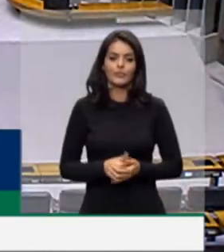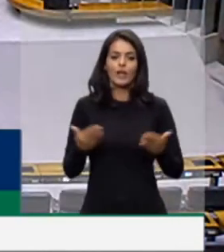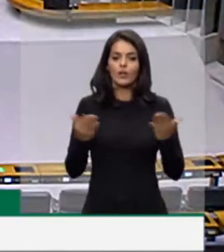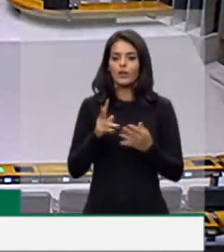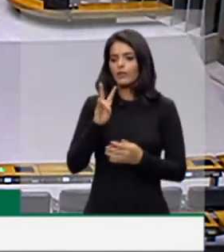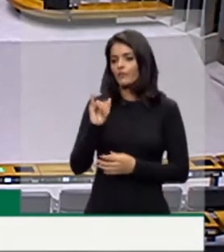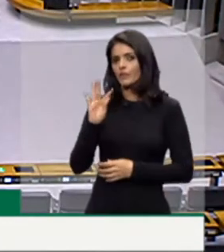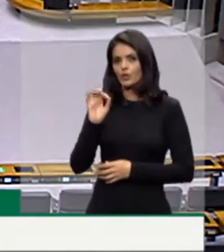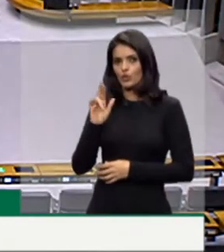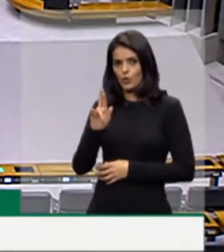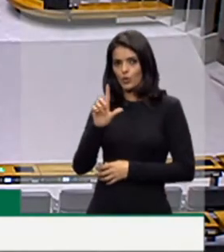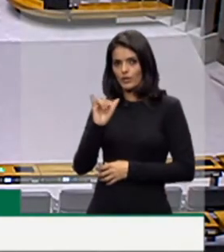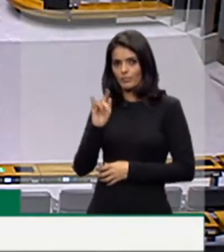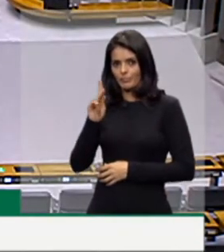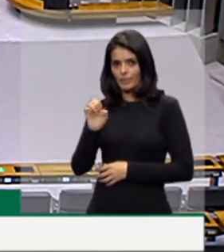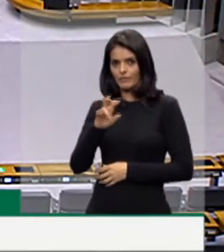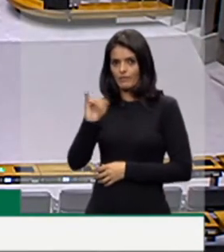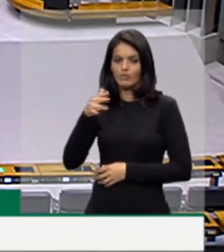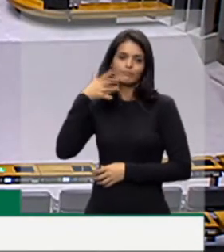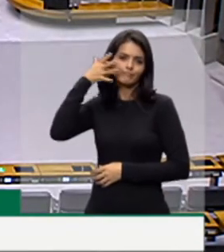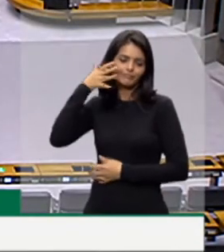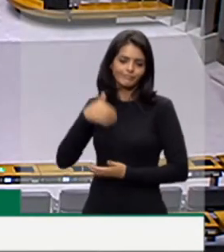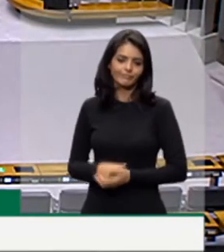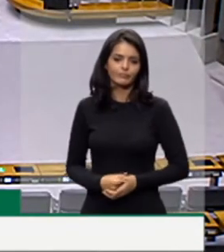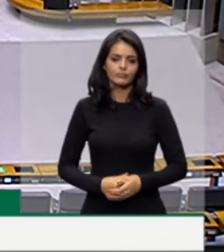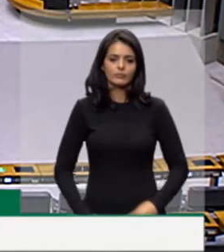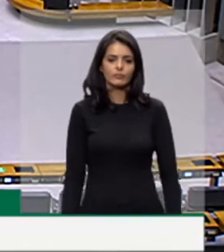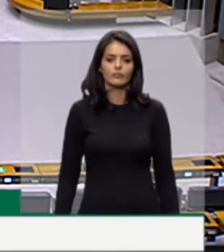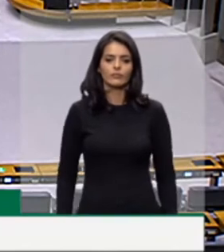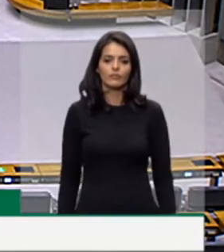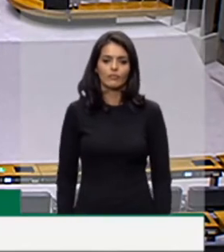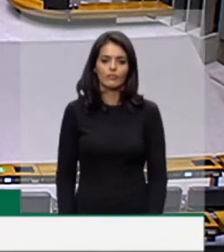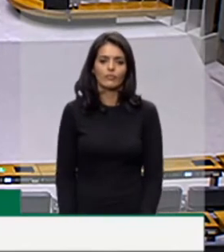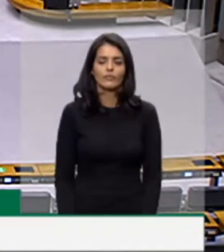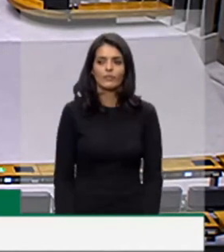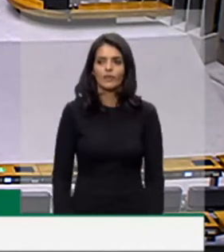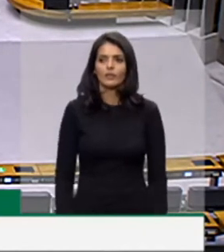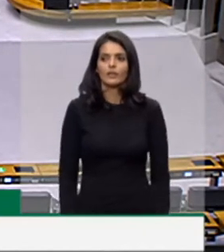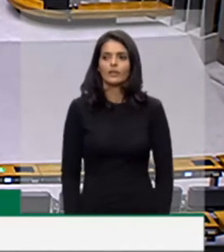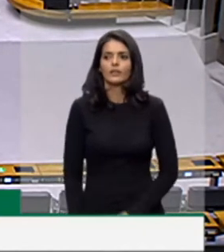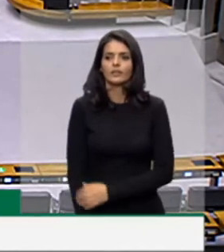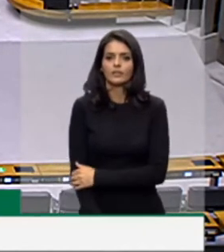FEDERAL , MAS ESTABELECE O PRAZO PARA JUNHO DE ATÉ 2021, VAMOS OUVIR O DEPUTADO VITOR LIPE QUE VAI FALAR SOBRE A